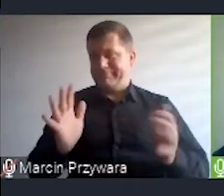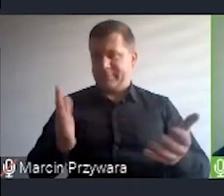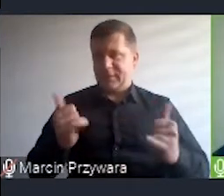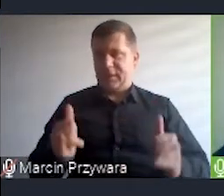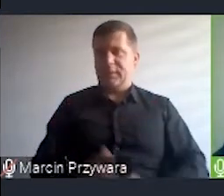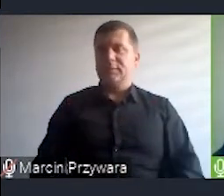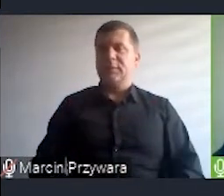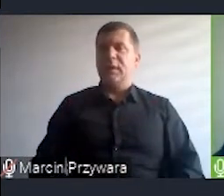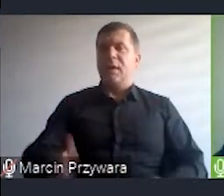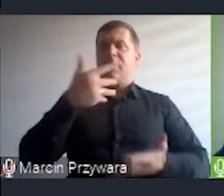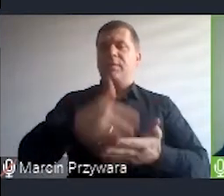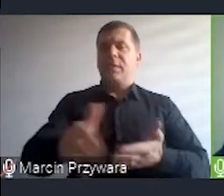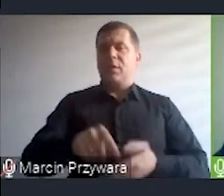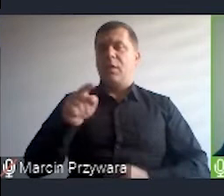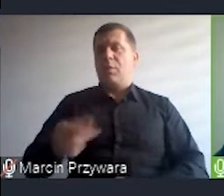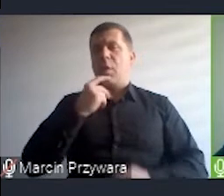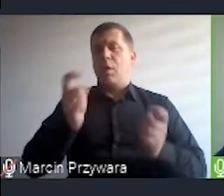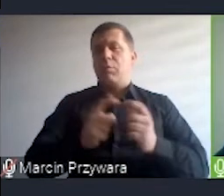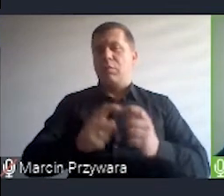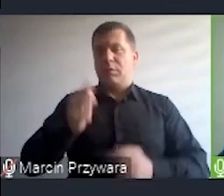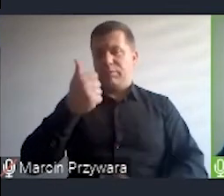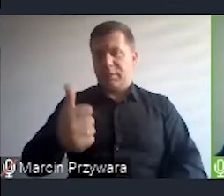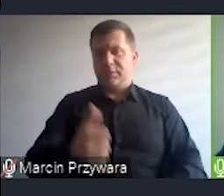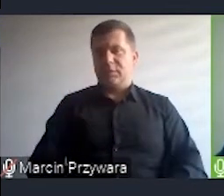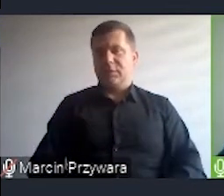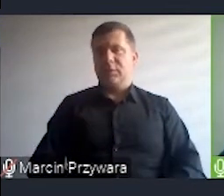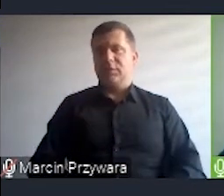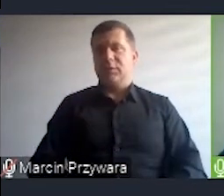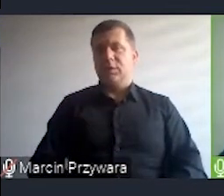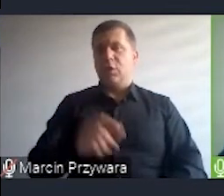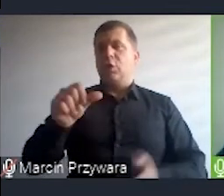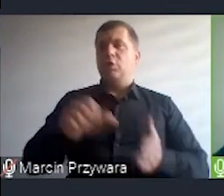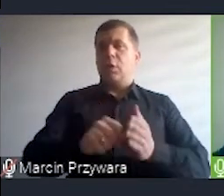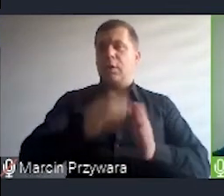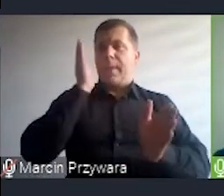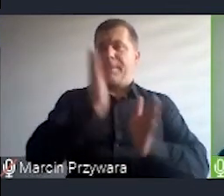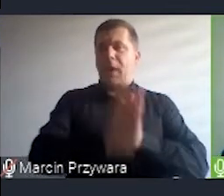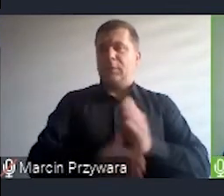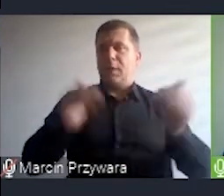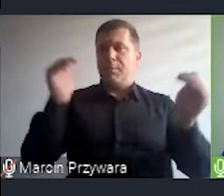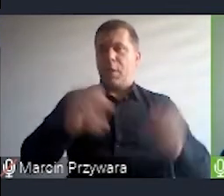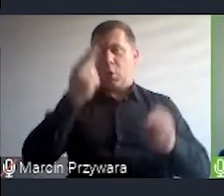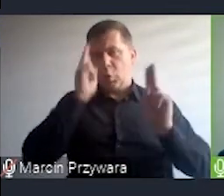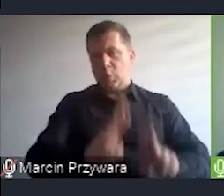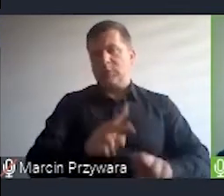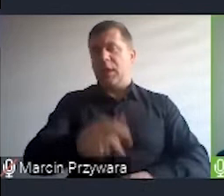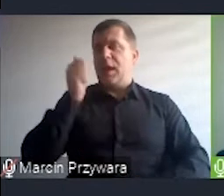Wydatki o których mowa w punkcie 1. mówimy tutaj o tych środkach bezpośrednich, mogą być uznane za kwalifikowalne